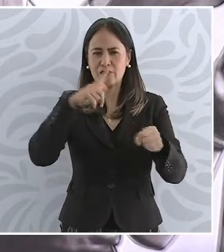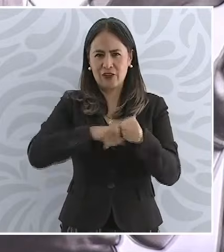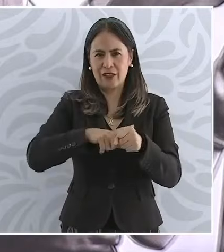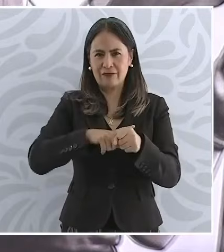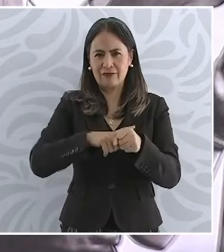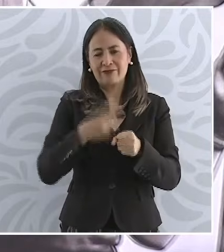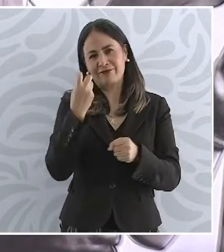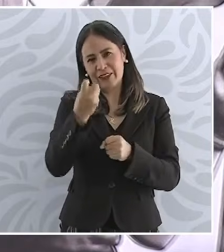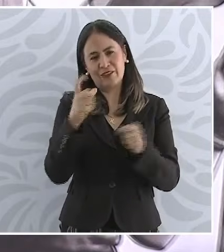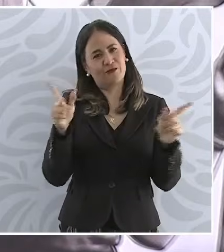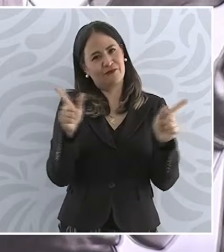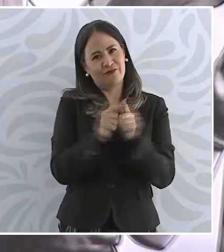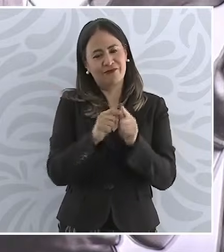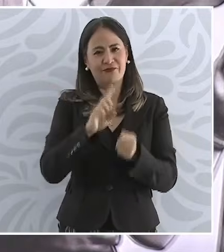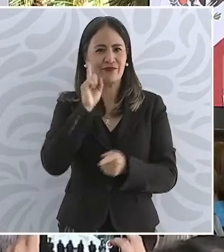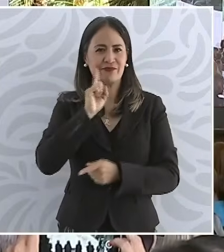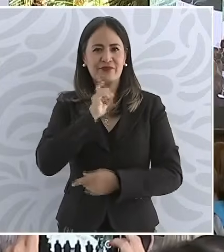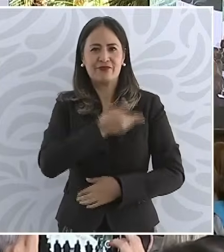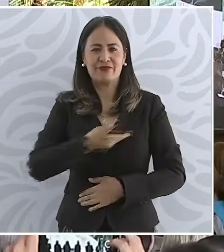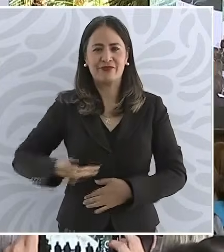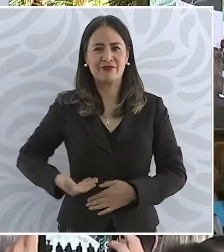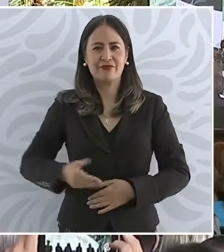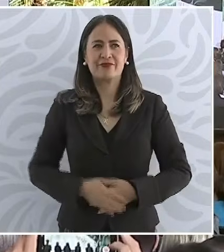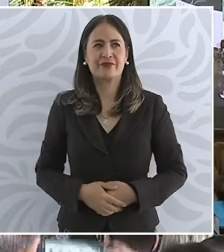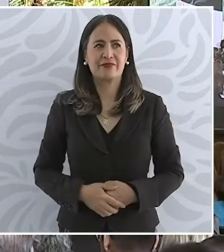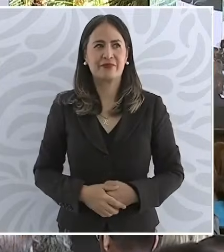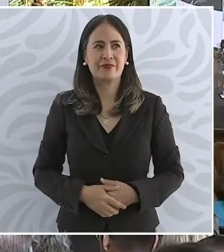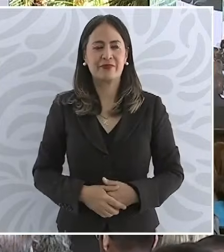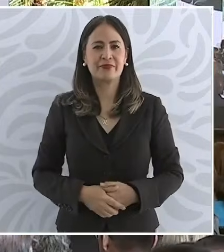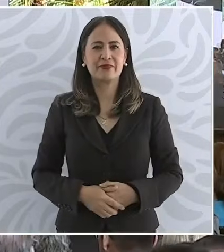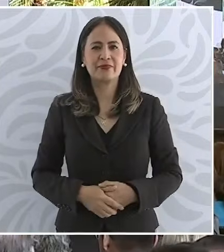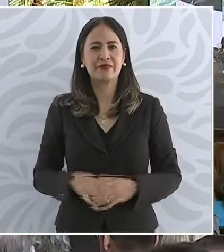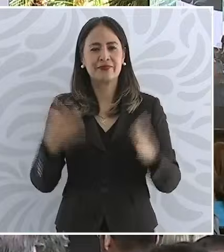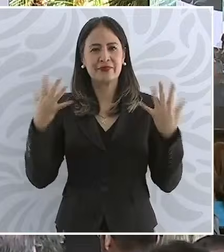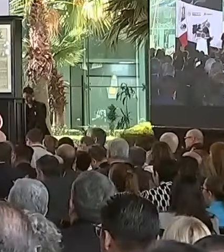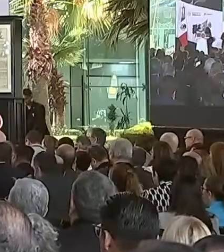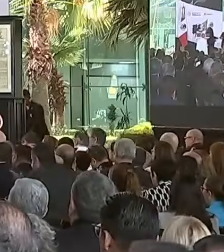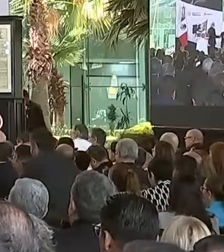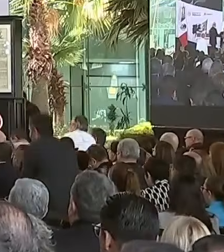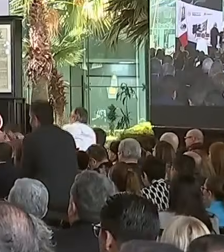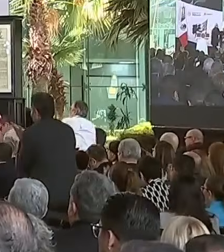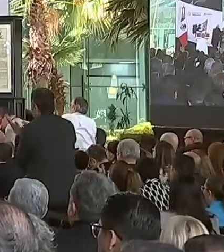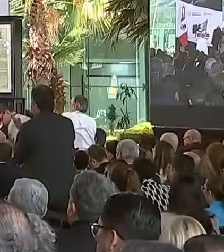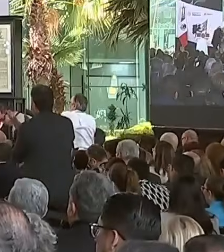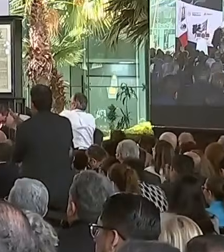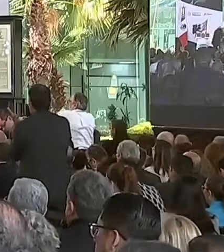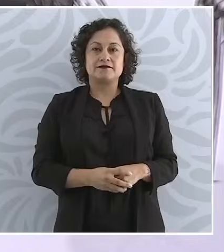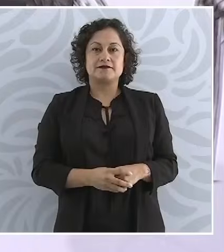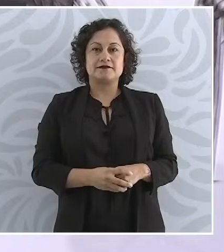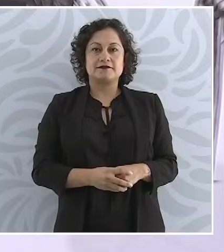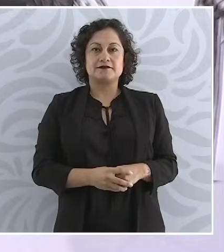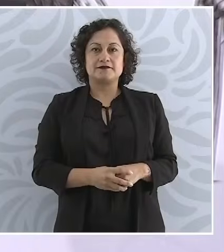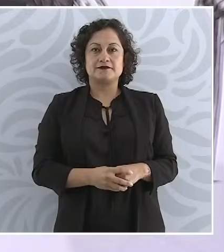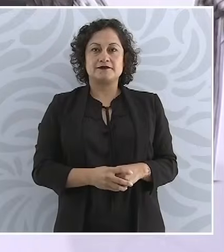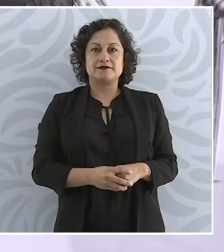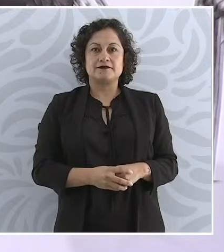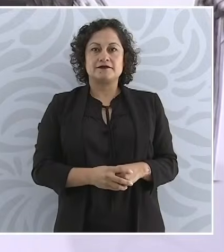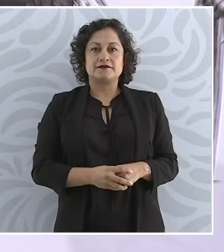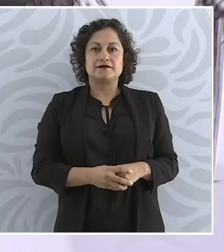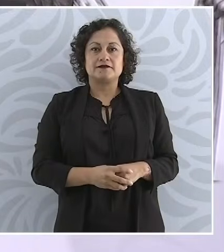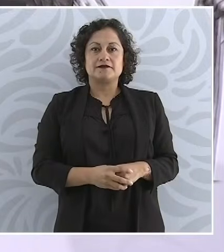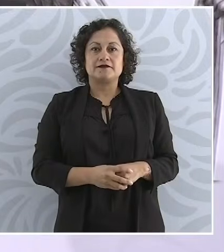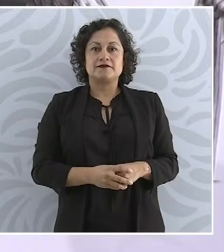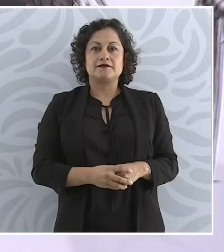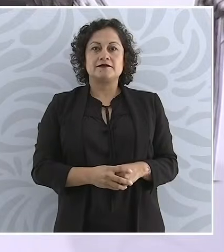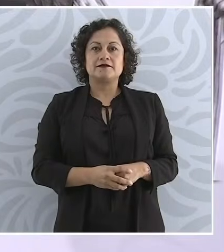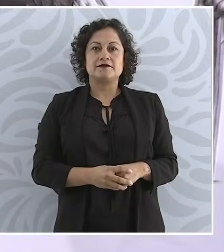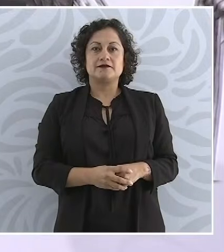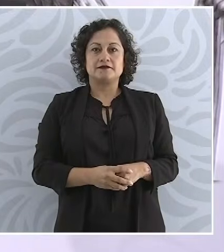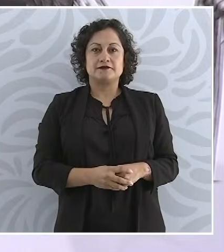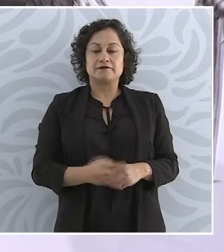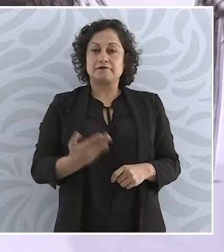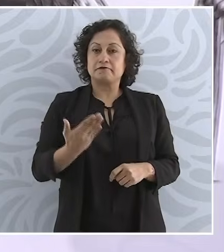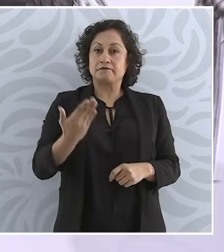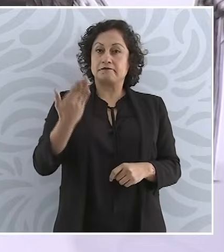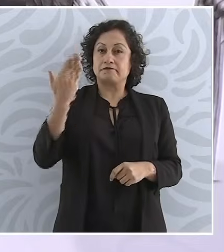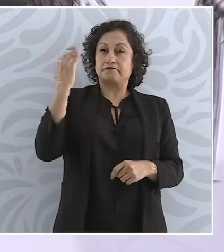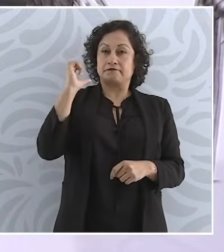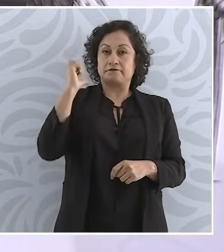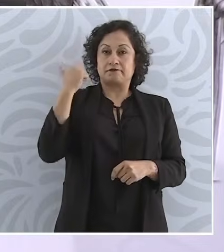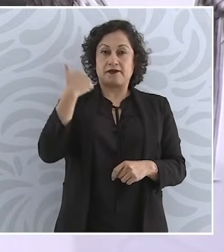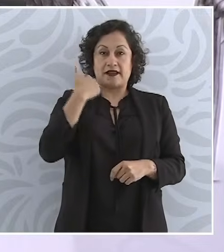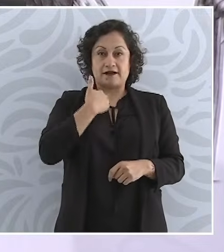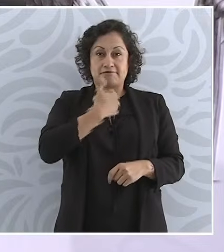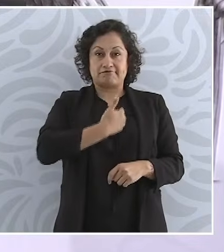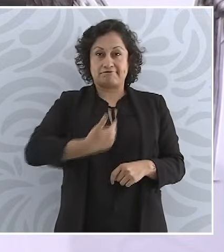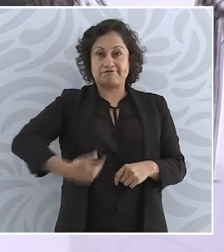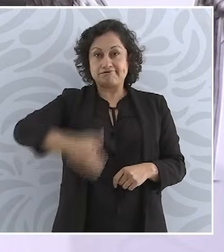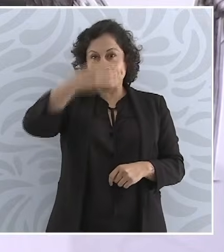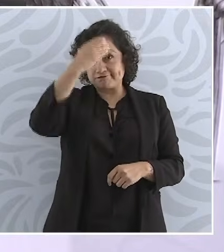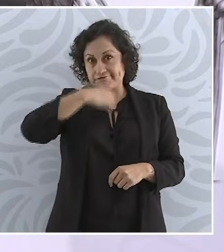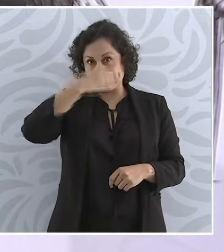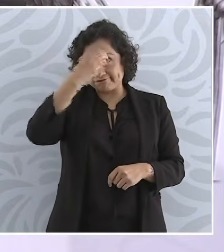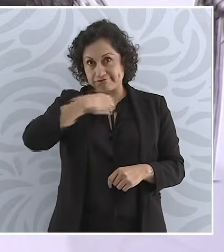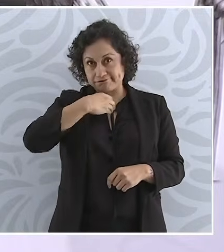presidenta el general Lázaro Cárdenas